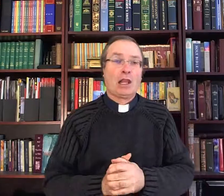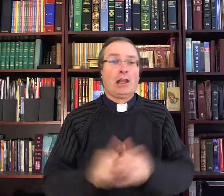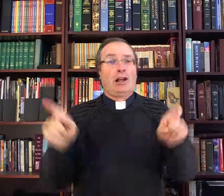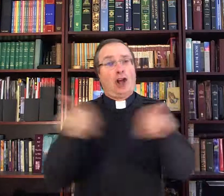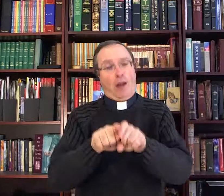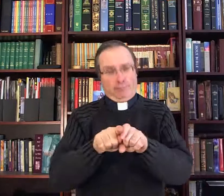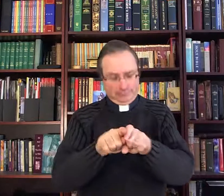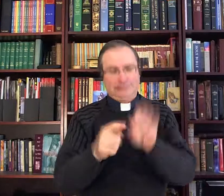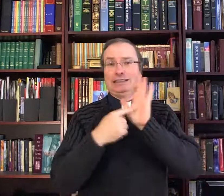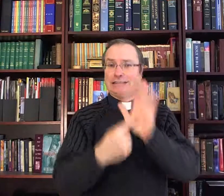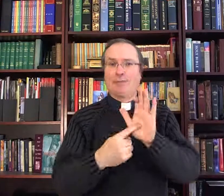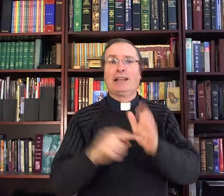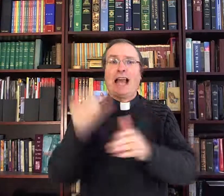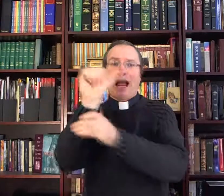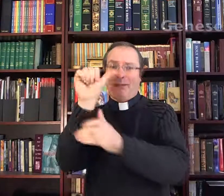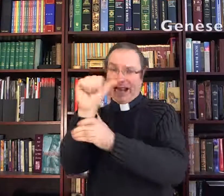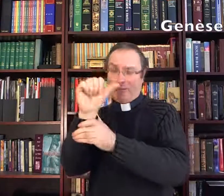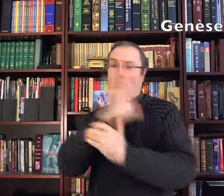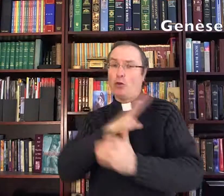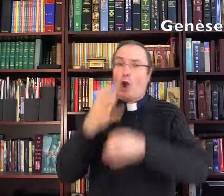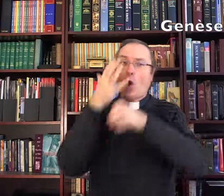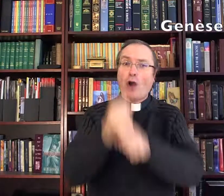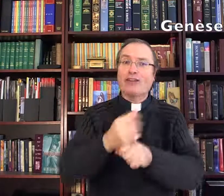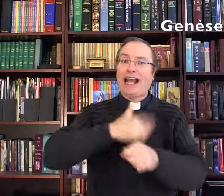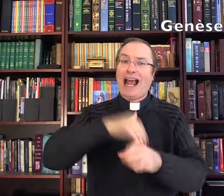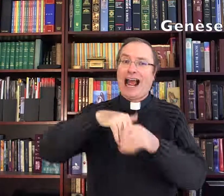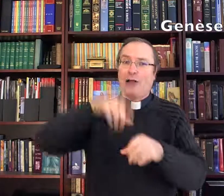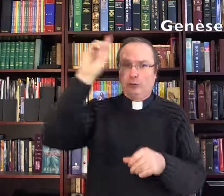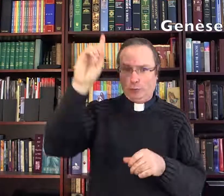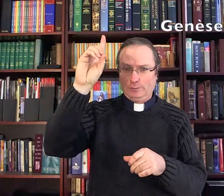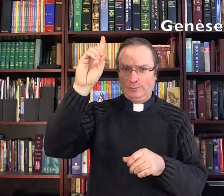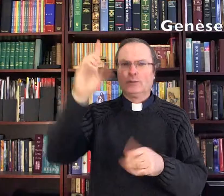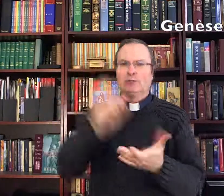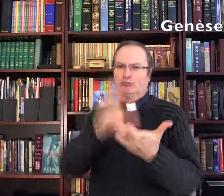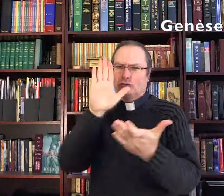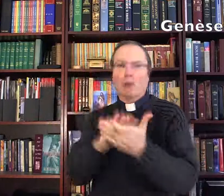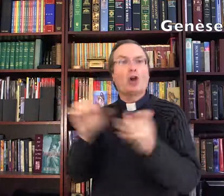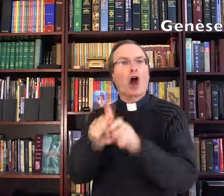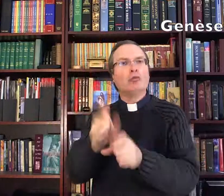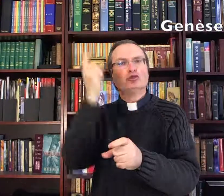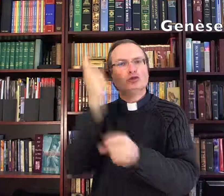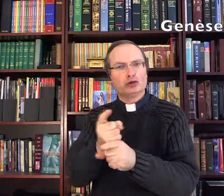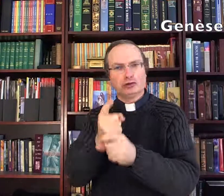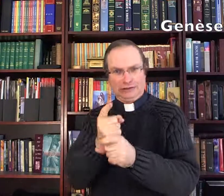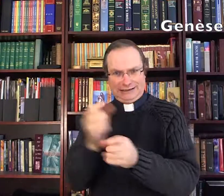Comme exemple, Abraham eut confiance en Dieu et que cela lui fut compté comme justice,